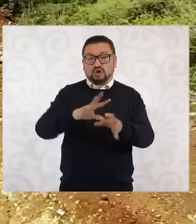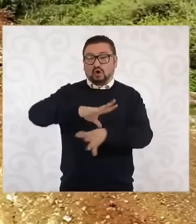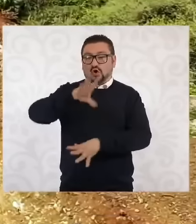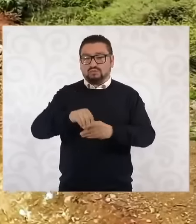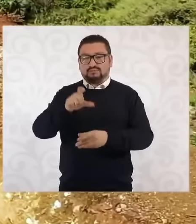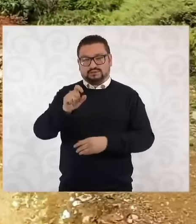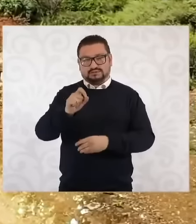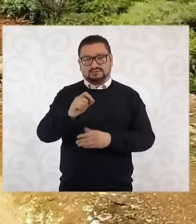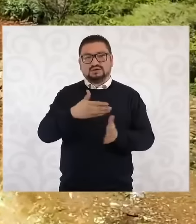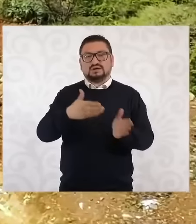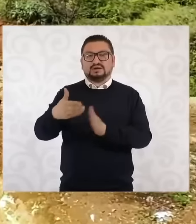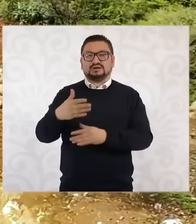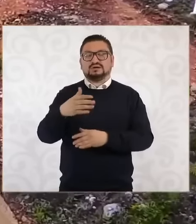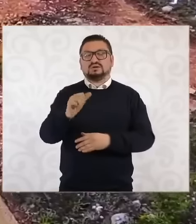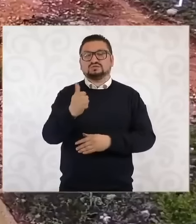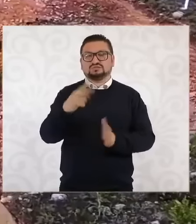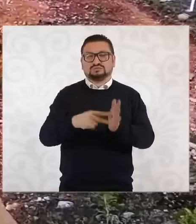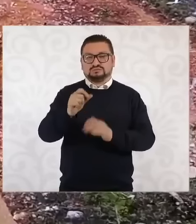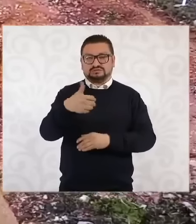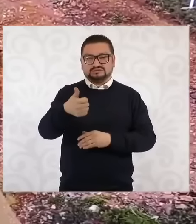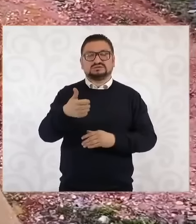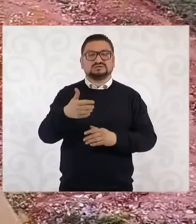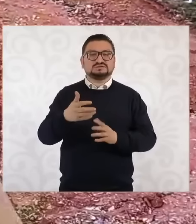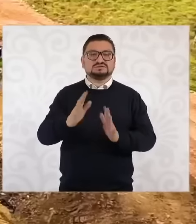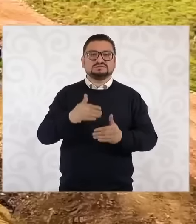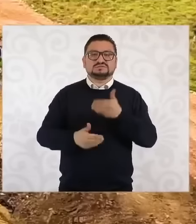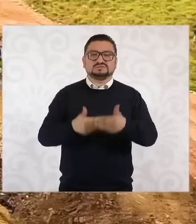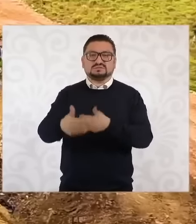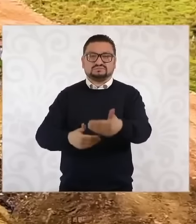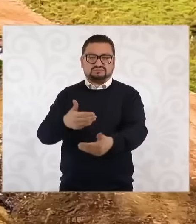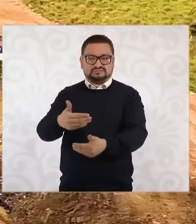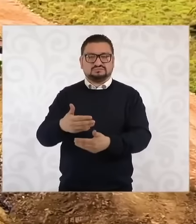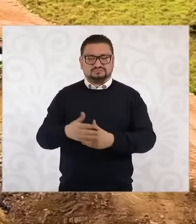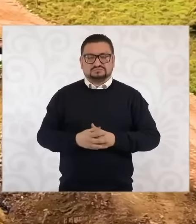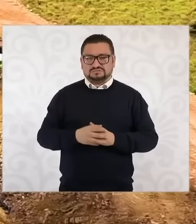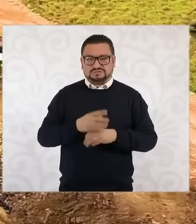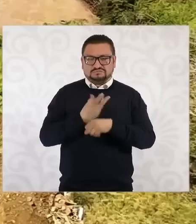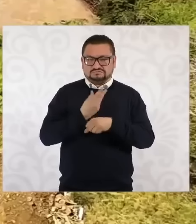agosto de 2026. Hemos avanzado ya de manera importante en algunas estructuras, en algunos